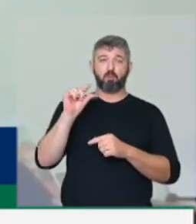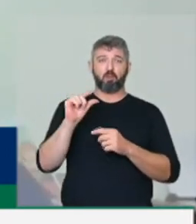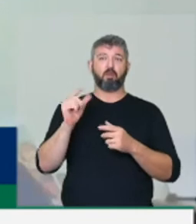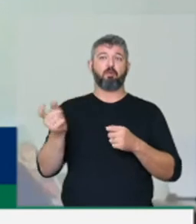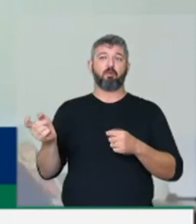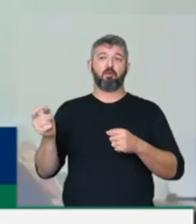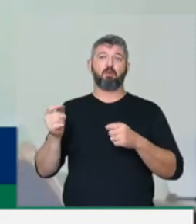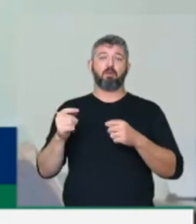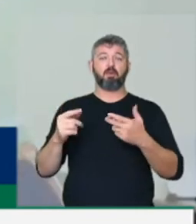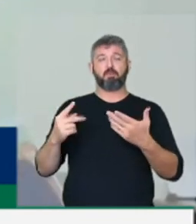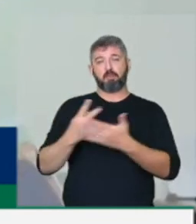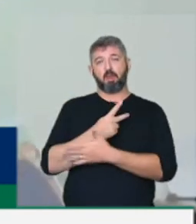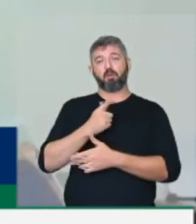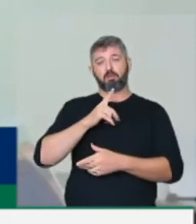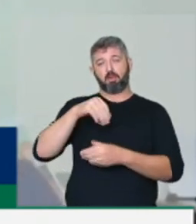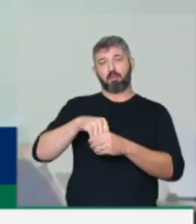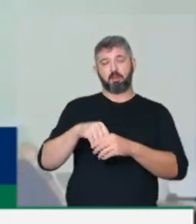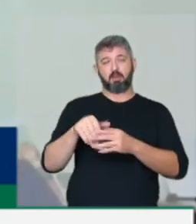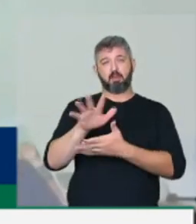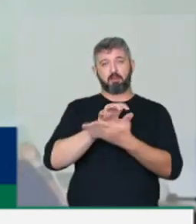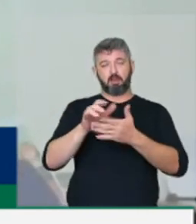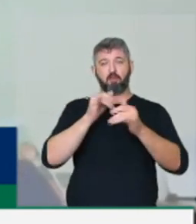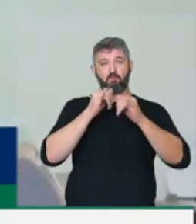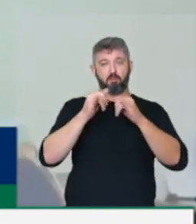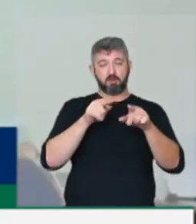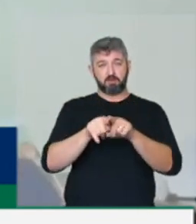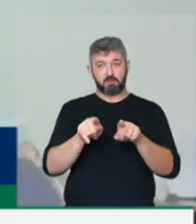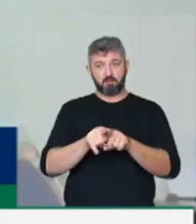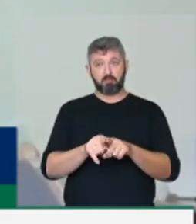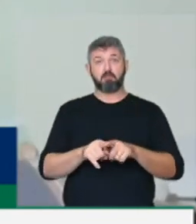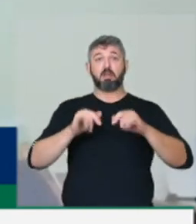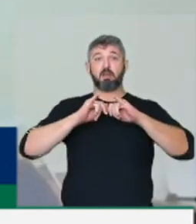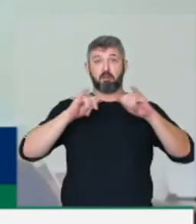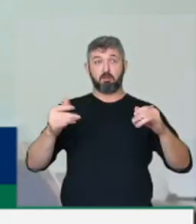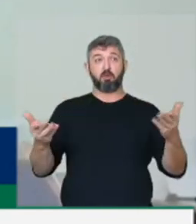RELAÇÃO A ESSES DADOS É UMA TRAGÉDIA QUE FOI ANUNCIADA E ESTÁ SENDO ANUNCIADA PELO CIENTISTA INCLUSIVE O AUMENTO